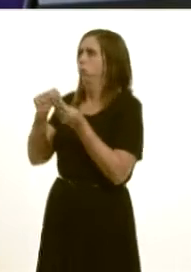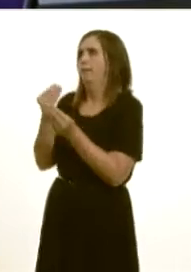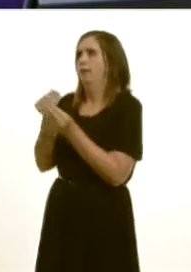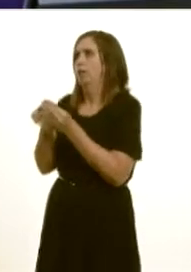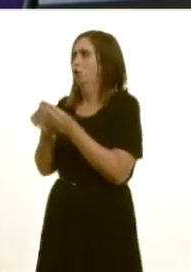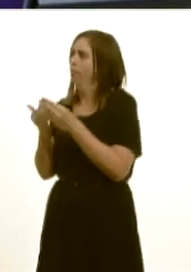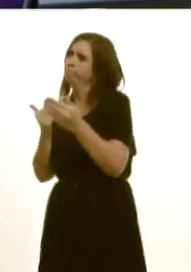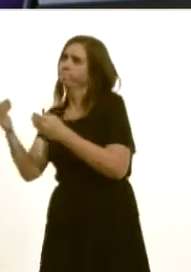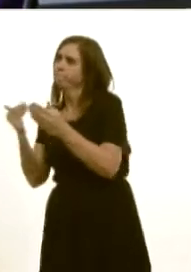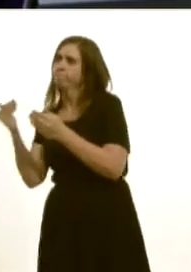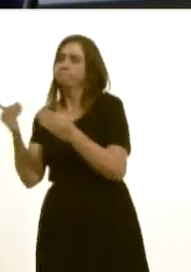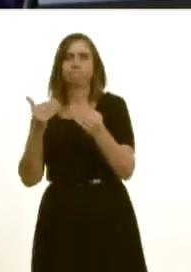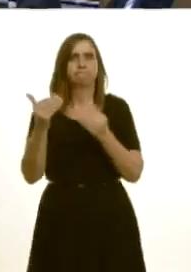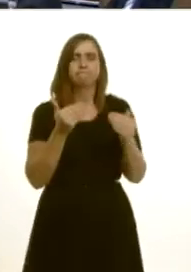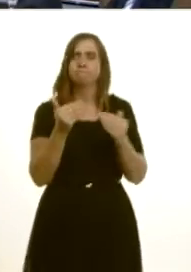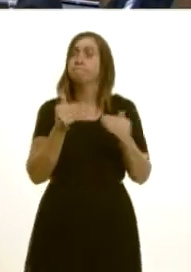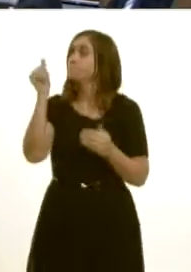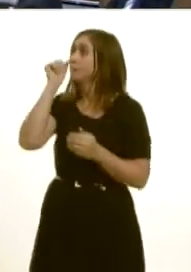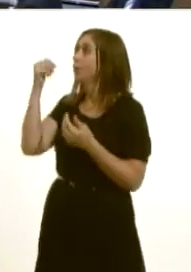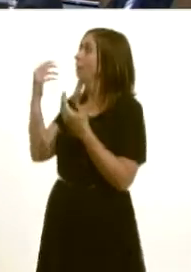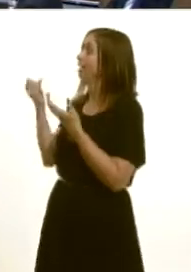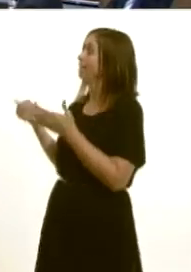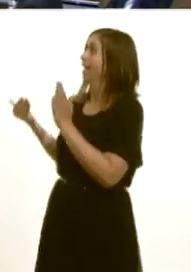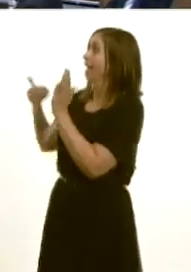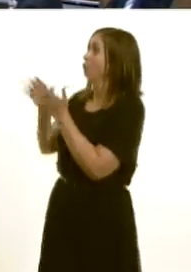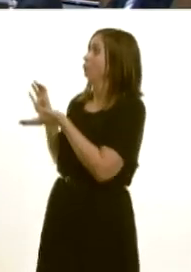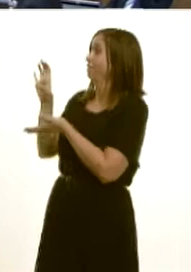o’r gyllideb. Elin Jones: Brif Weinidog, gydag Ed Miliband